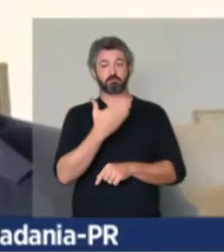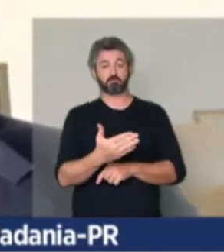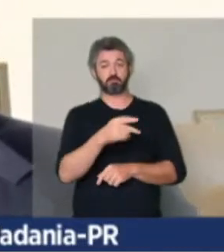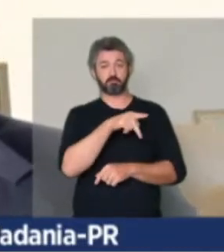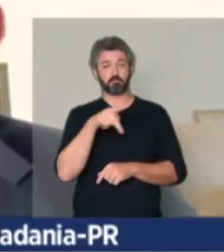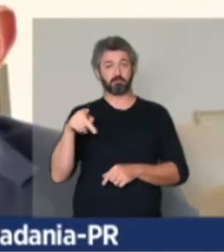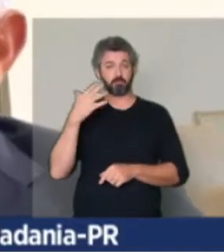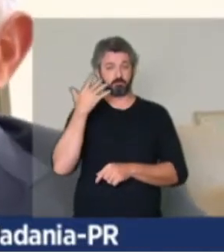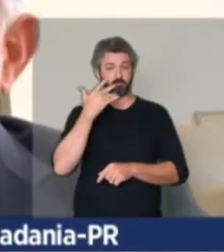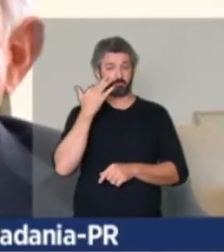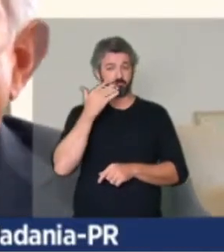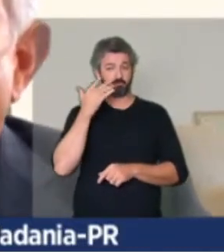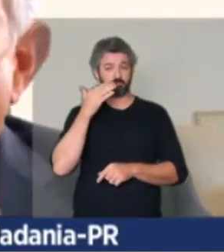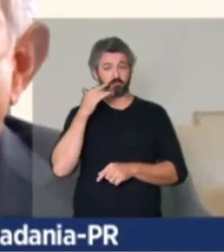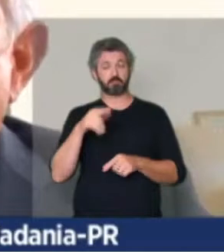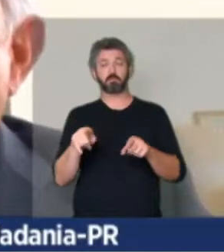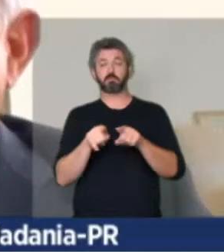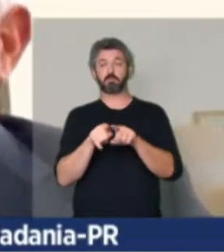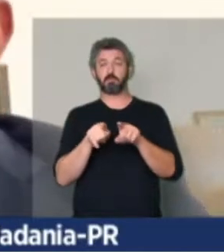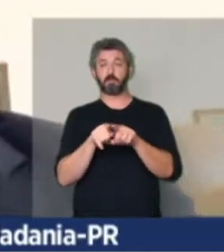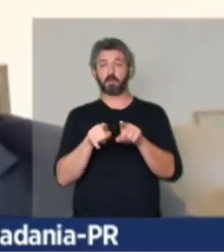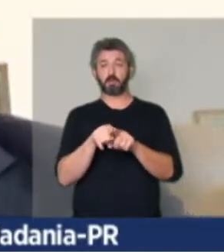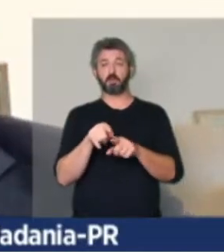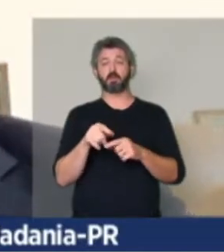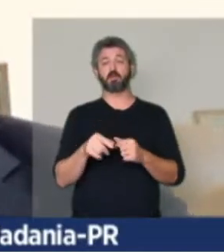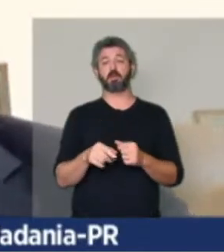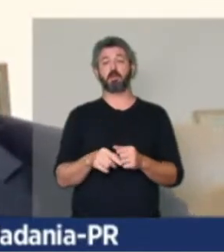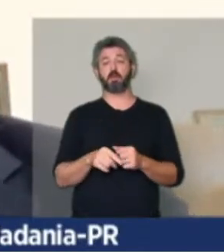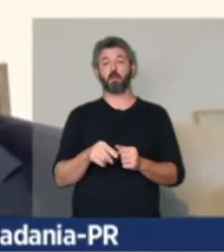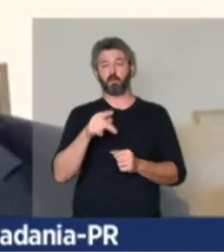ARTHUR LIRA, E O PRESIDENTE EM EXERCÍCIO, O NOSSO PRESIDENTE QUE ESTÁ EM EXERCÍCIO, E